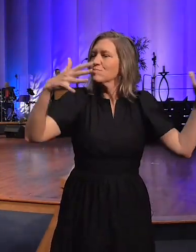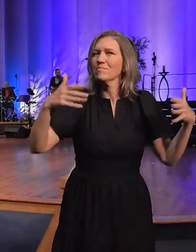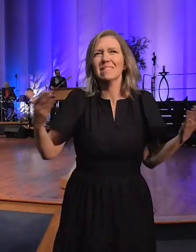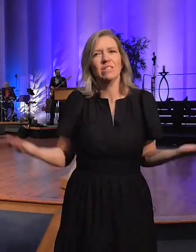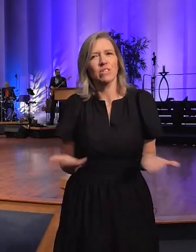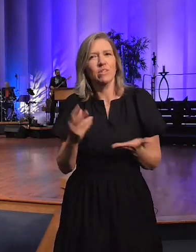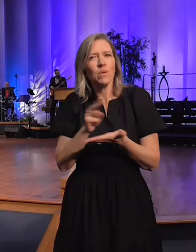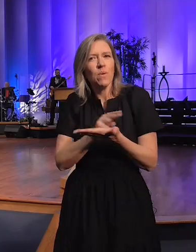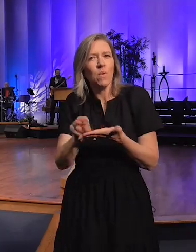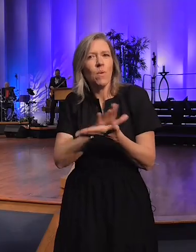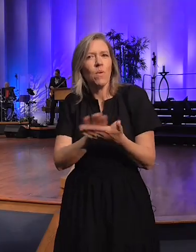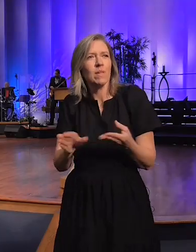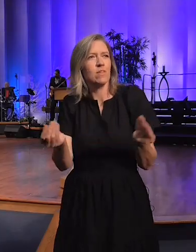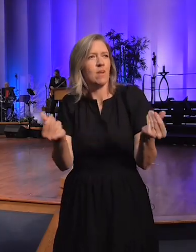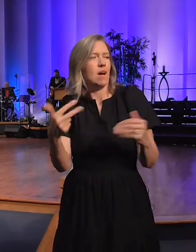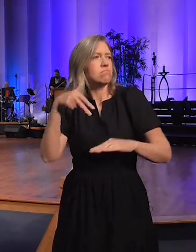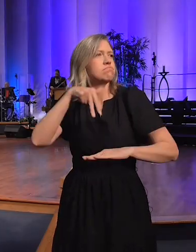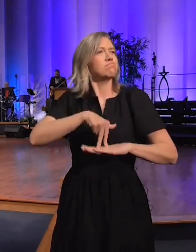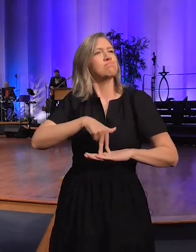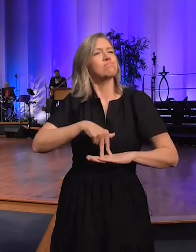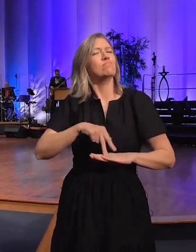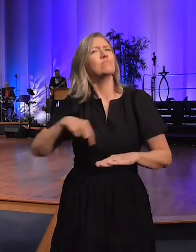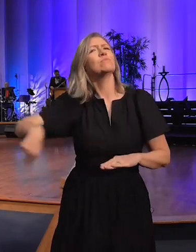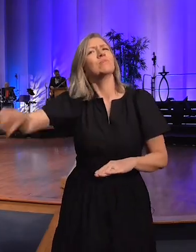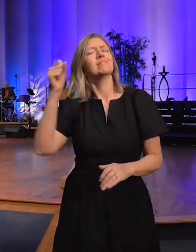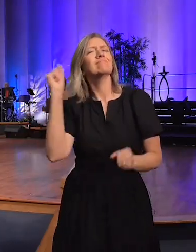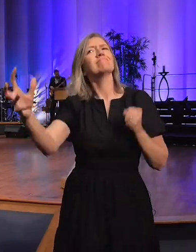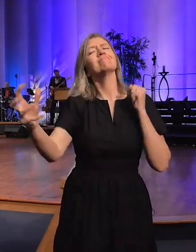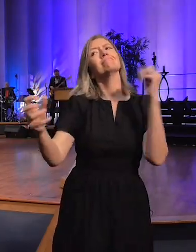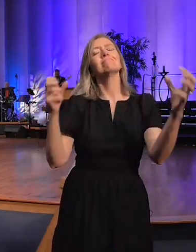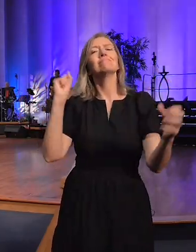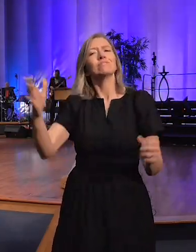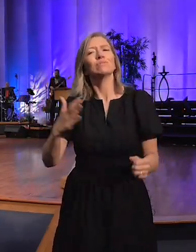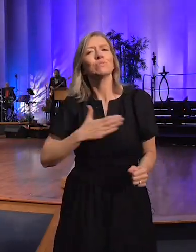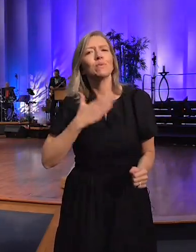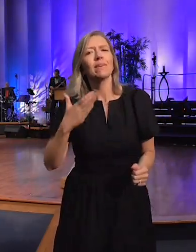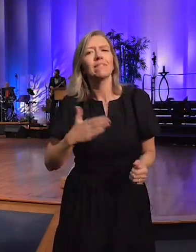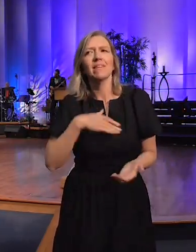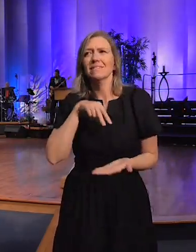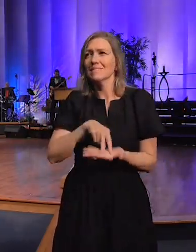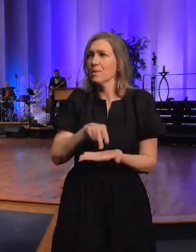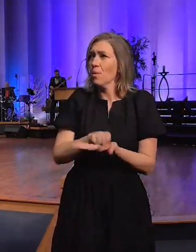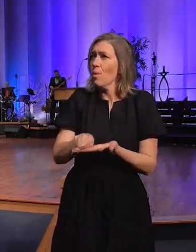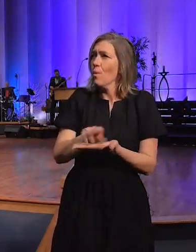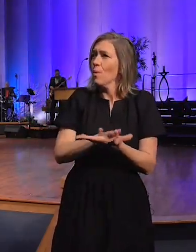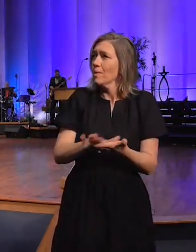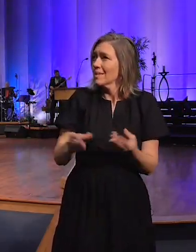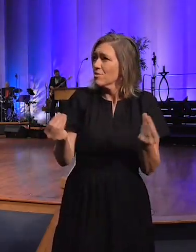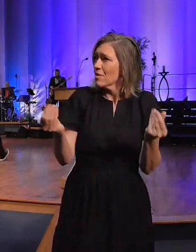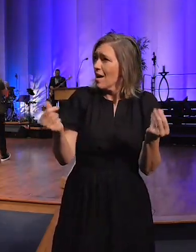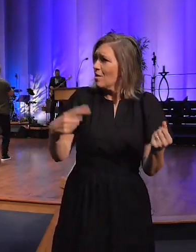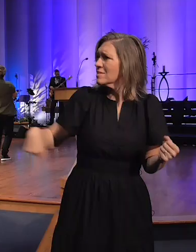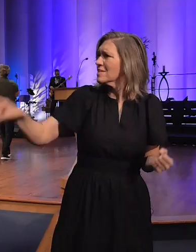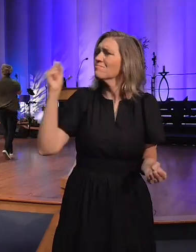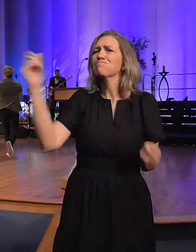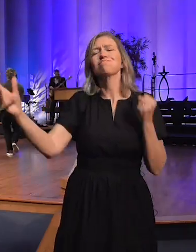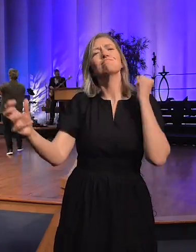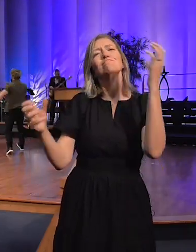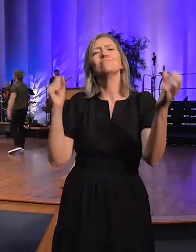Tierra Santa hagamos un sonido alegre aquí estamos parados en Tierra Santa hagamos un sonido alegre